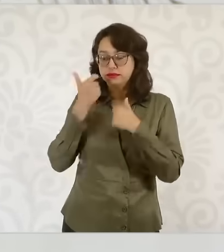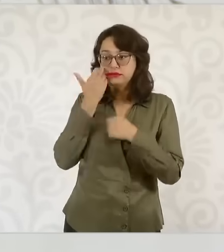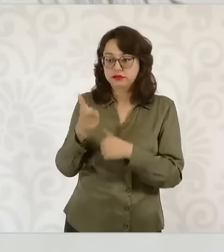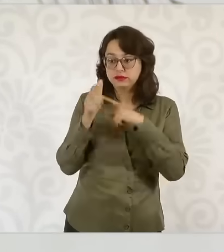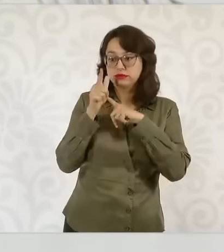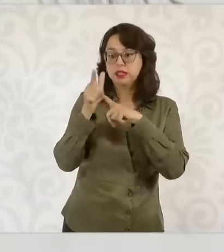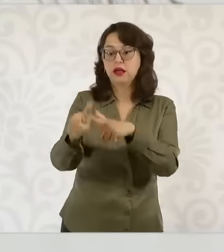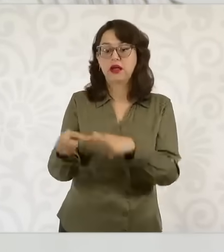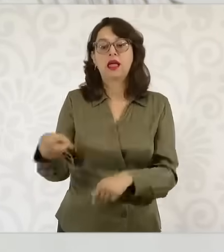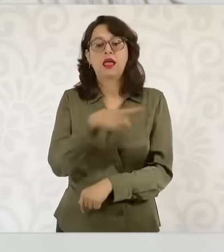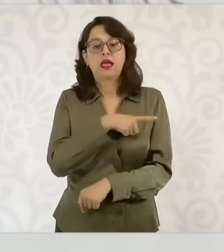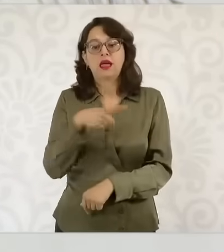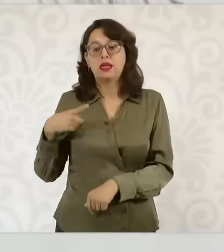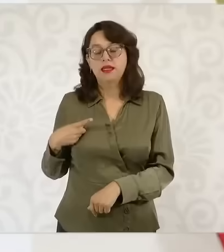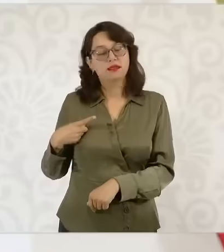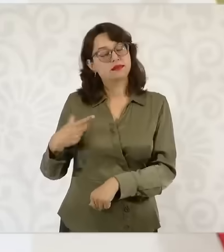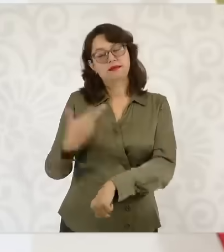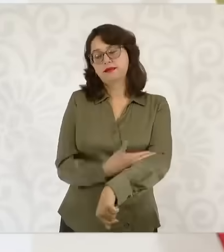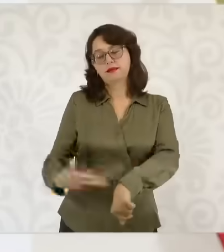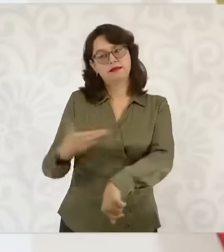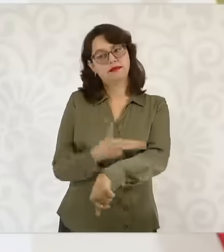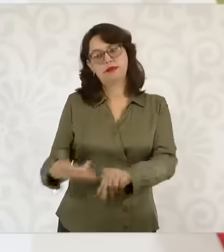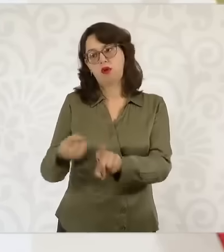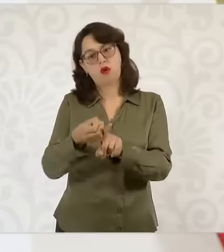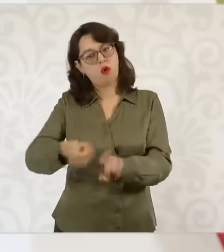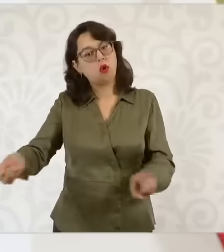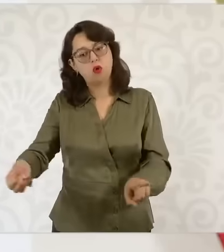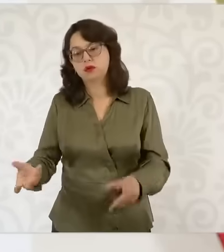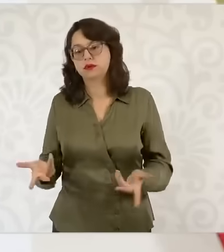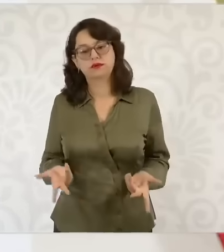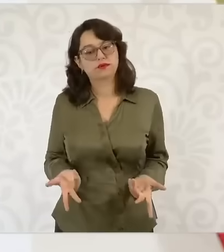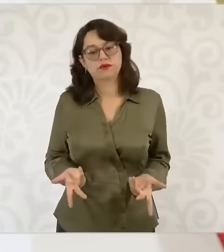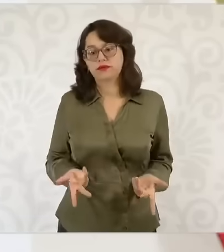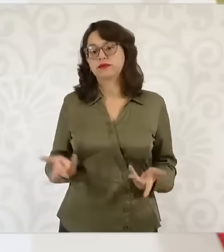que todavía hay de mercado eléctrico que quedó en la Constitución, un véndele al mercado eléctrico,